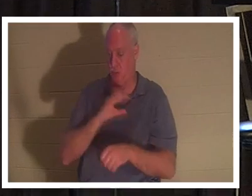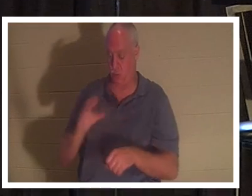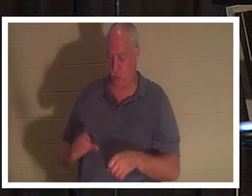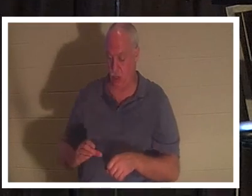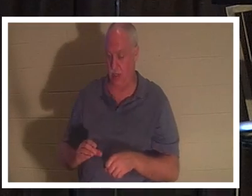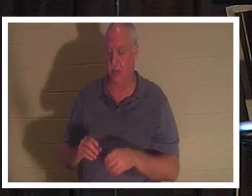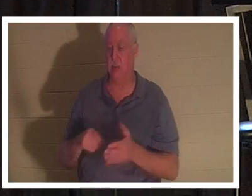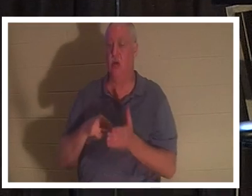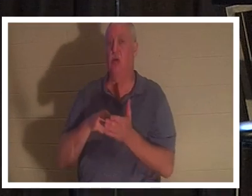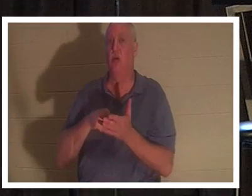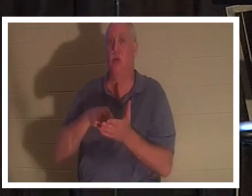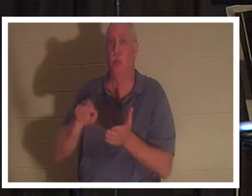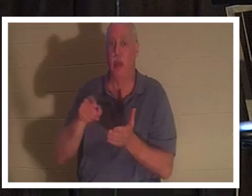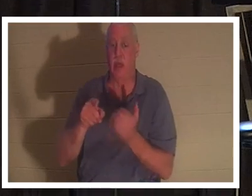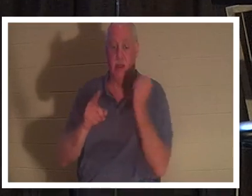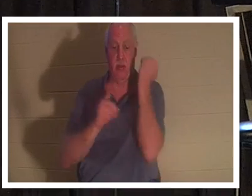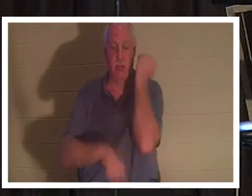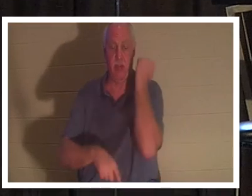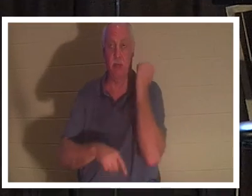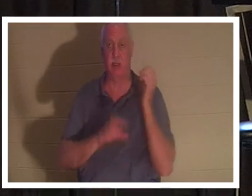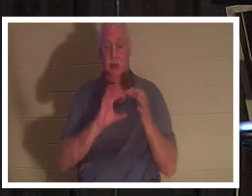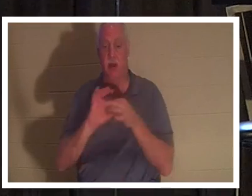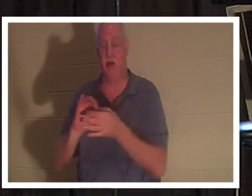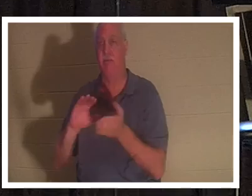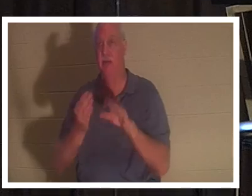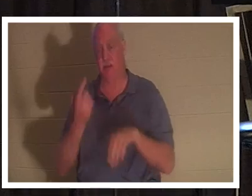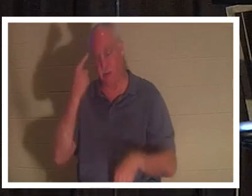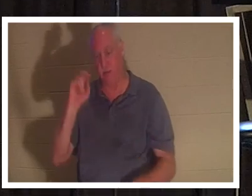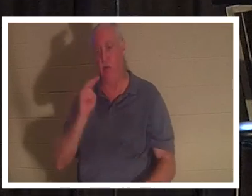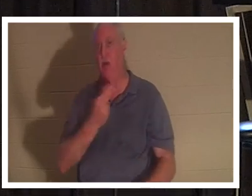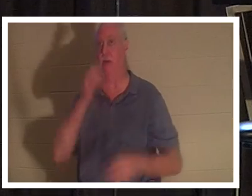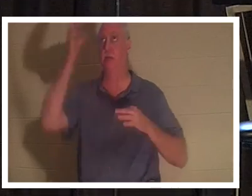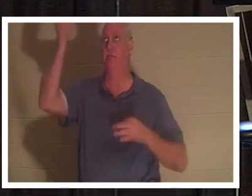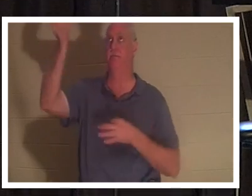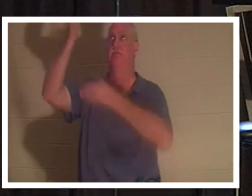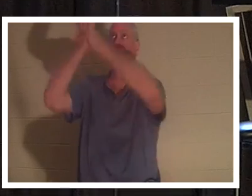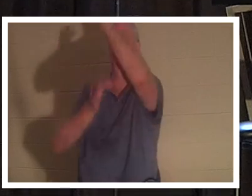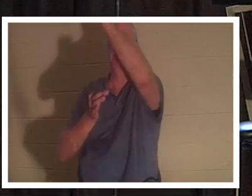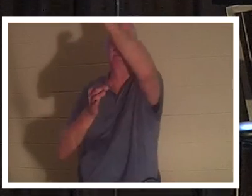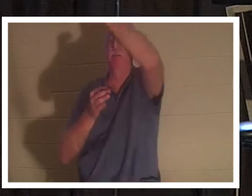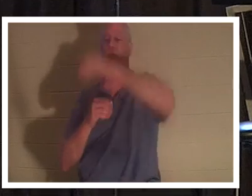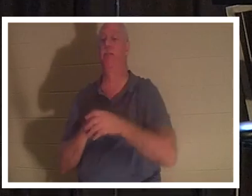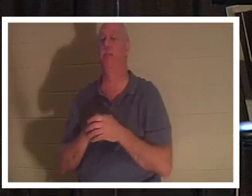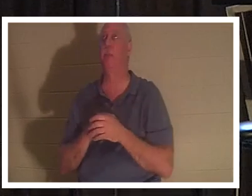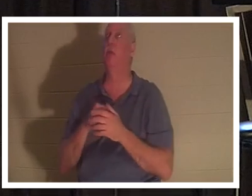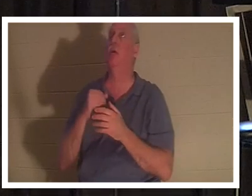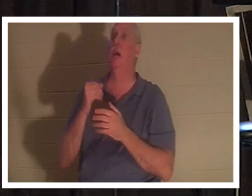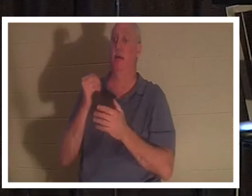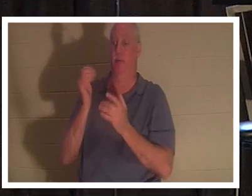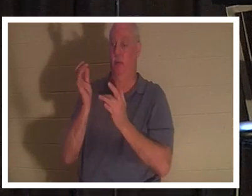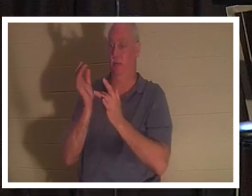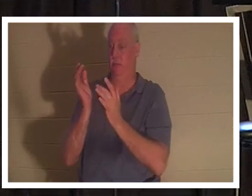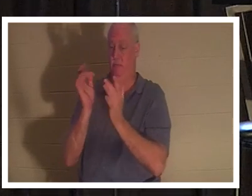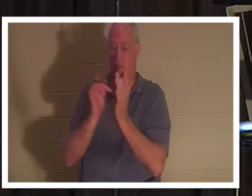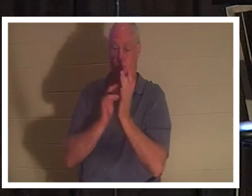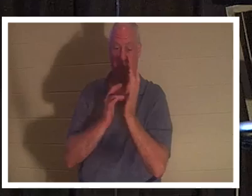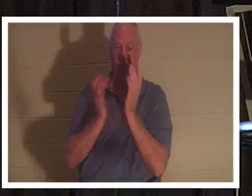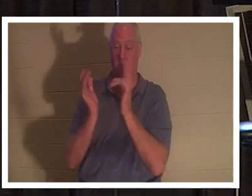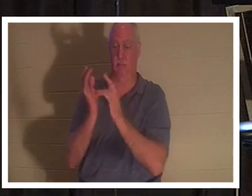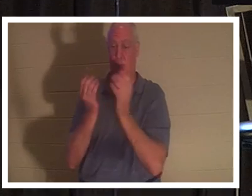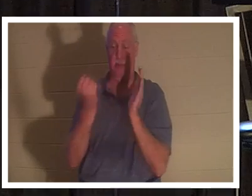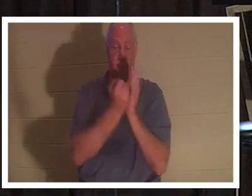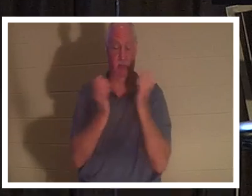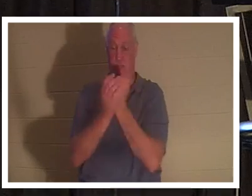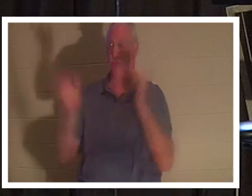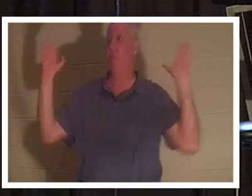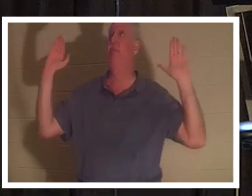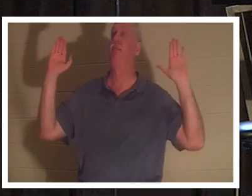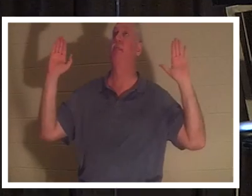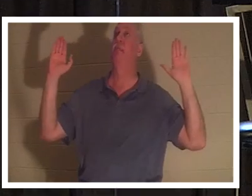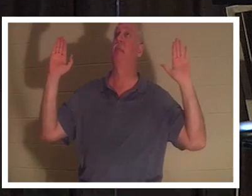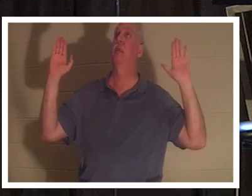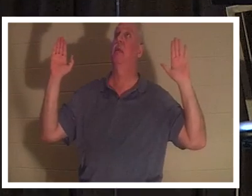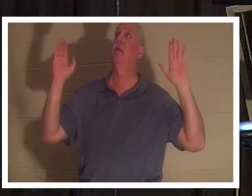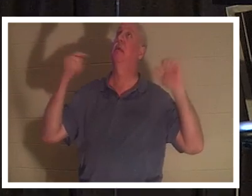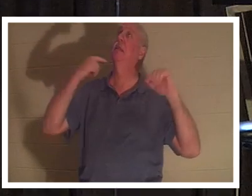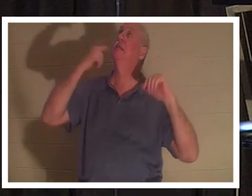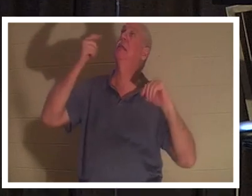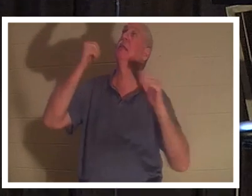私たちのために、また私たちとして死の刑罰を支払うために、キリストという姿で降臨されました。彼がそこで十字架に掛けられたとき。彼は「終わったよ！」と言いました。 彼は 十字架の上から